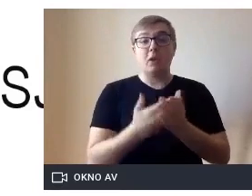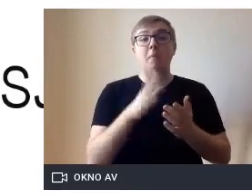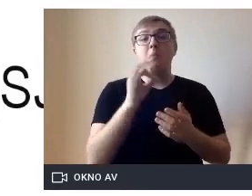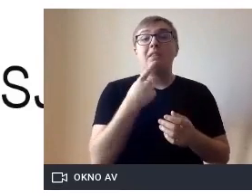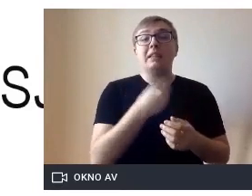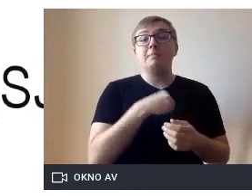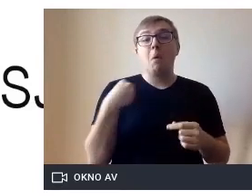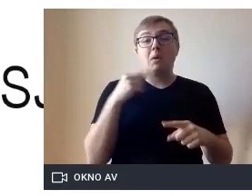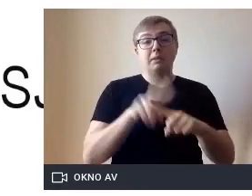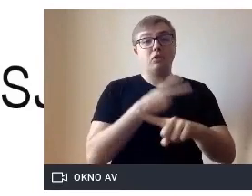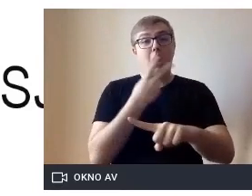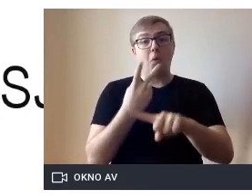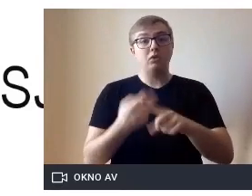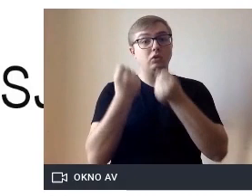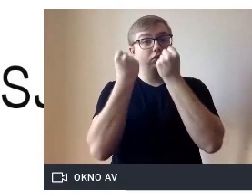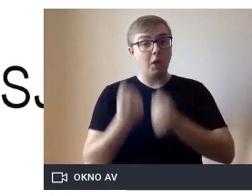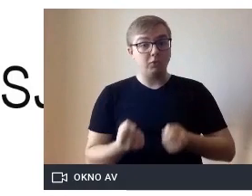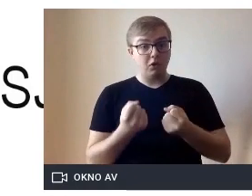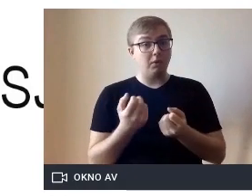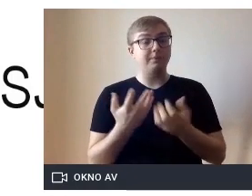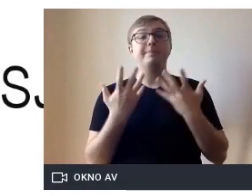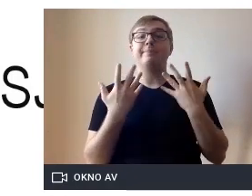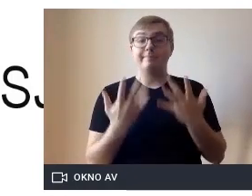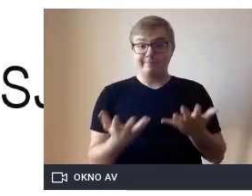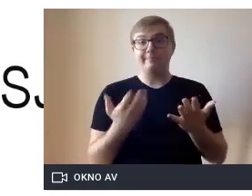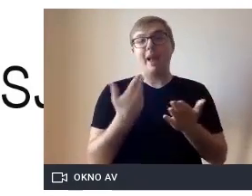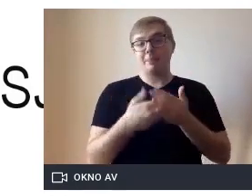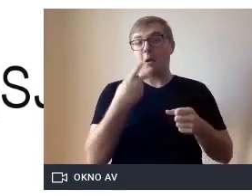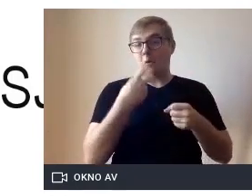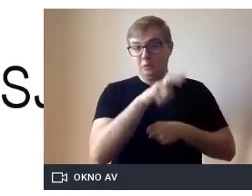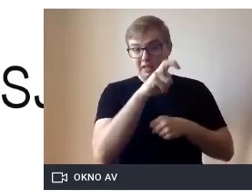Ponieważ nie można ich przełożyć dosłownie na język polski. Dlatego je odrzucają.